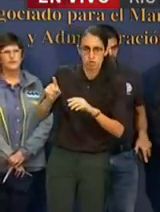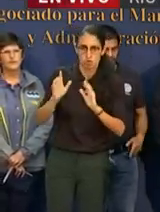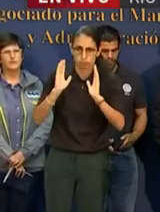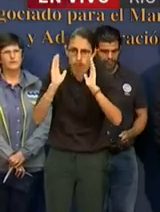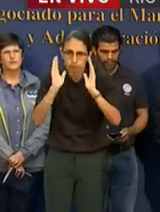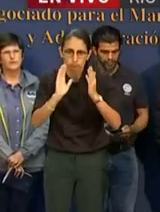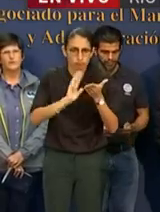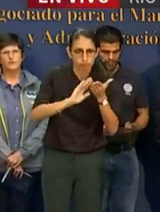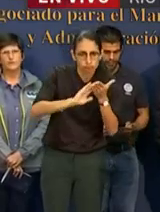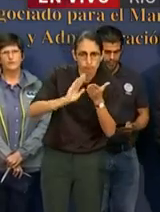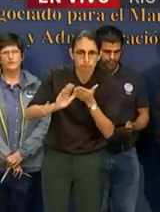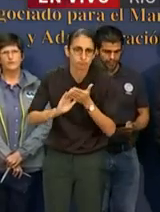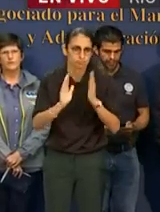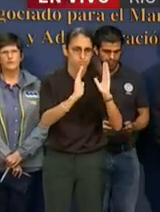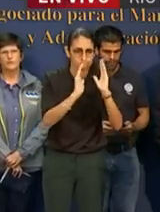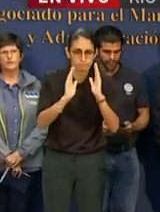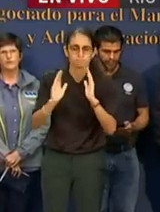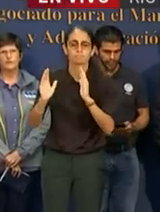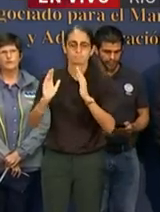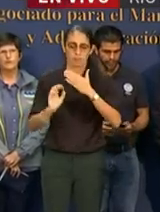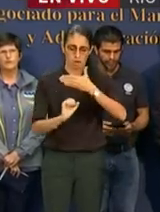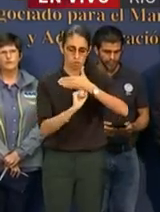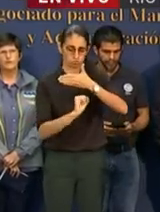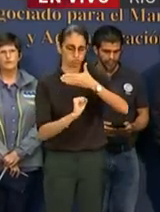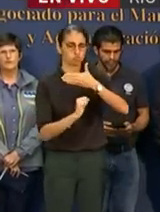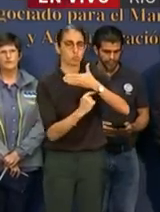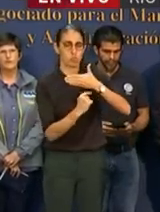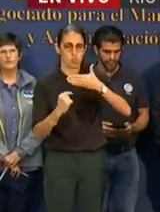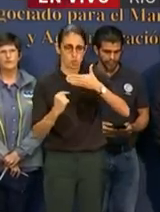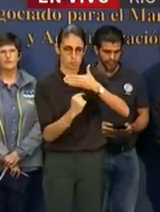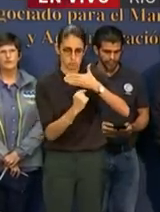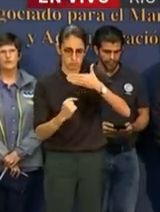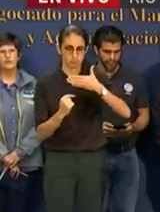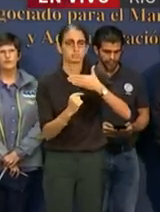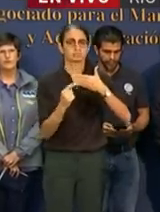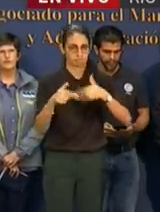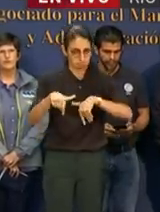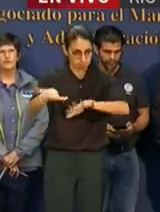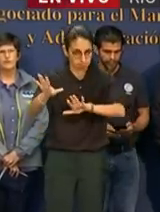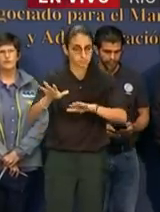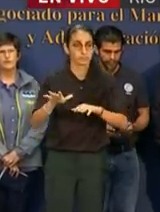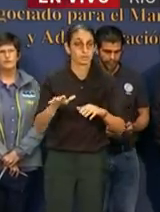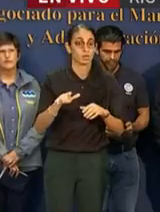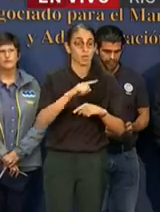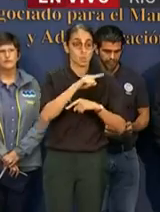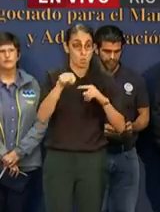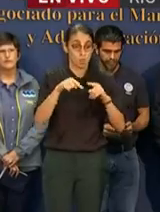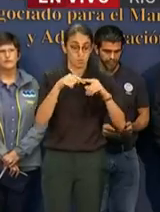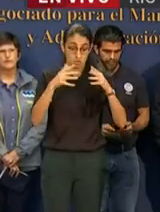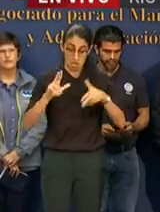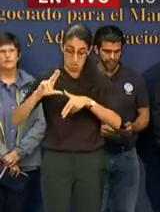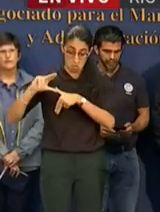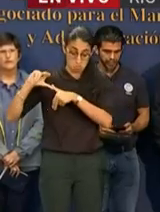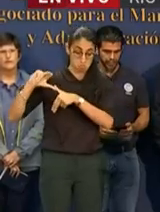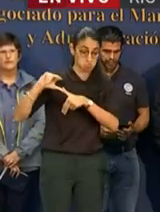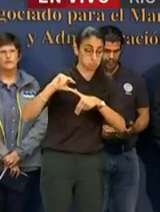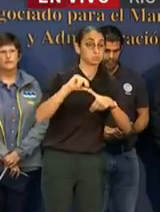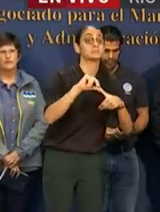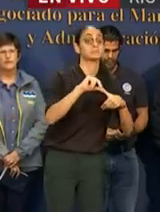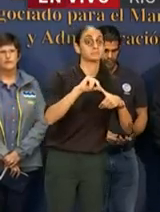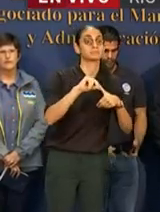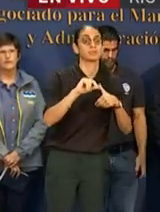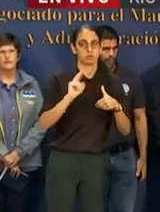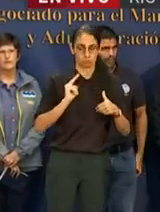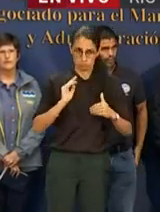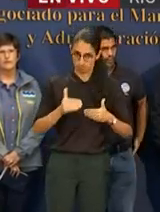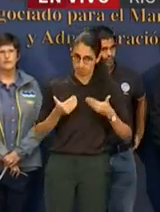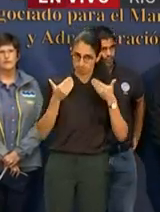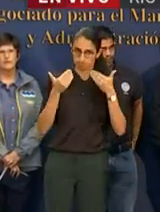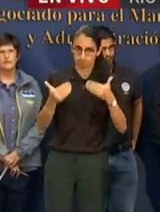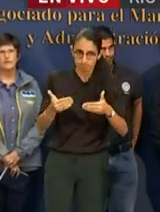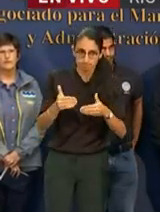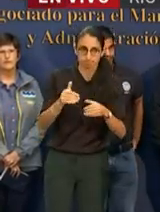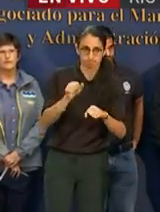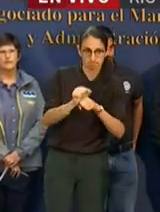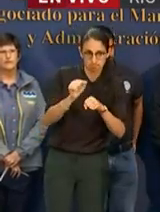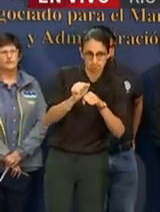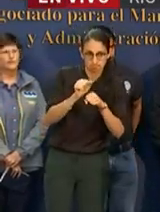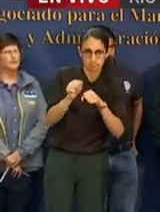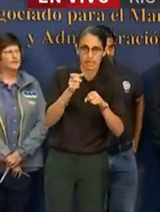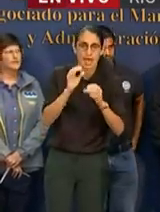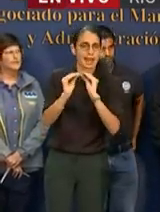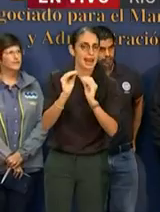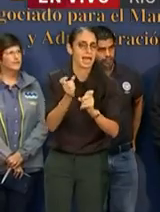BRIGADAS ATENDIENDO PERO EN LA